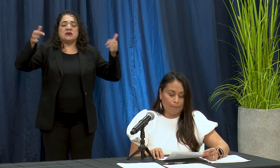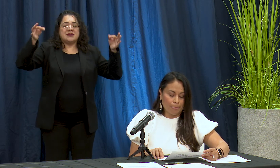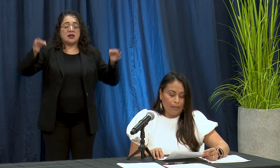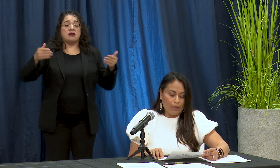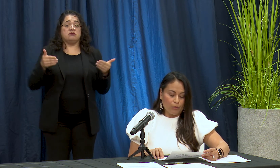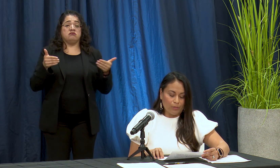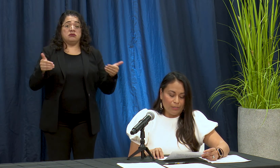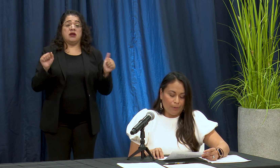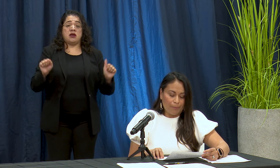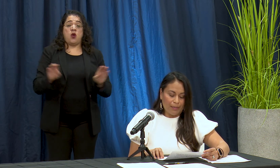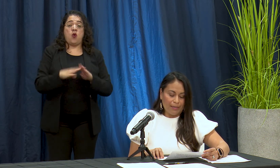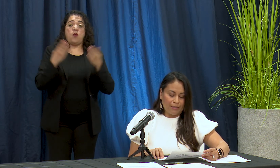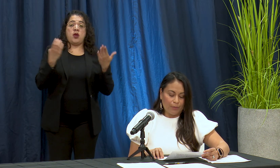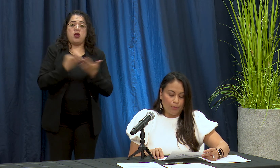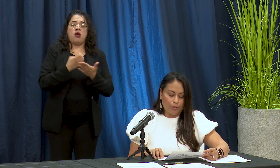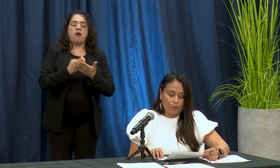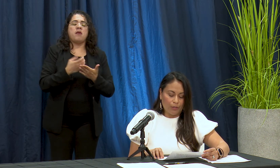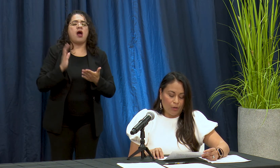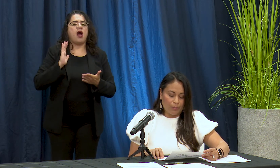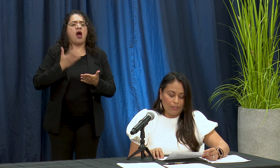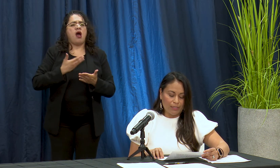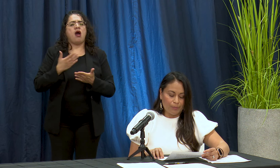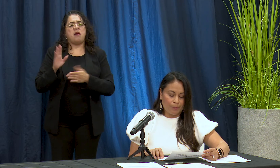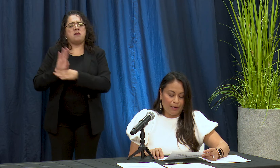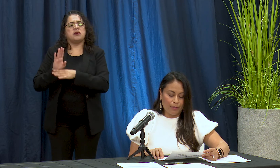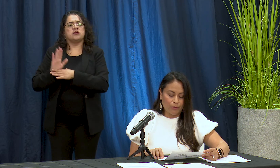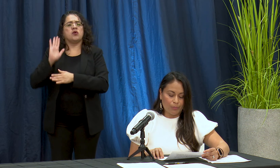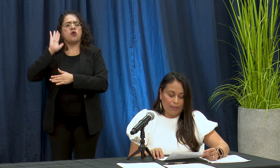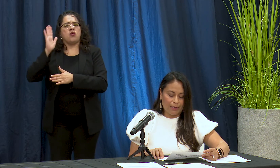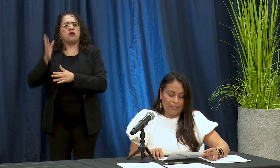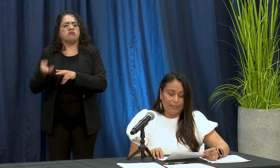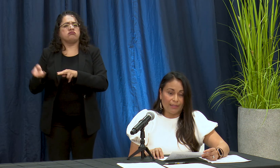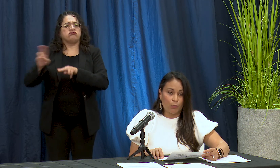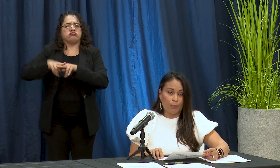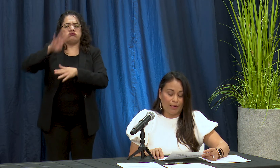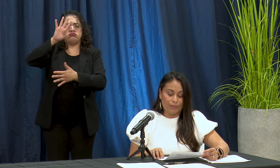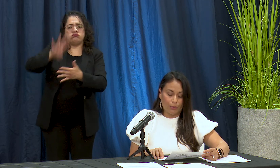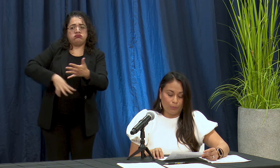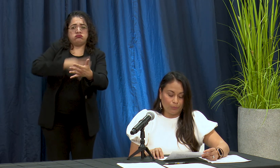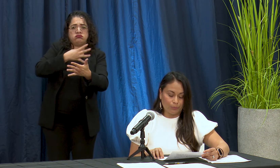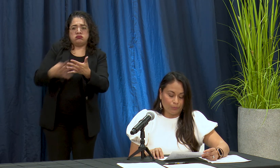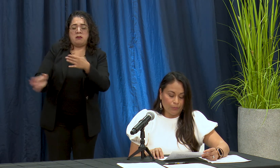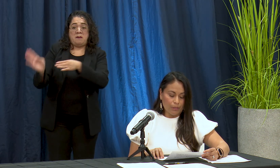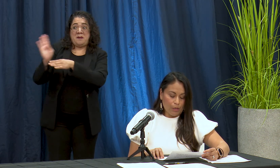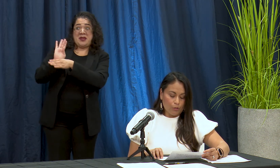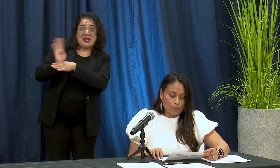nuestro papel en el puerto del agua es preparados para esta recuperación los